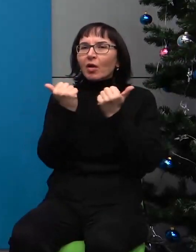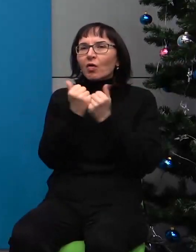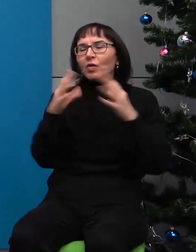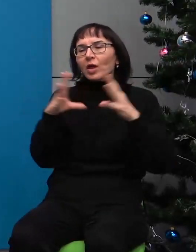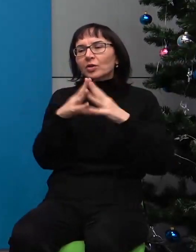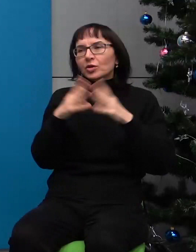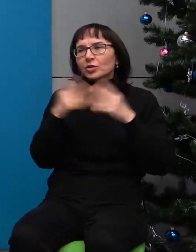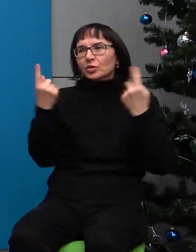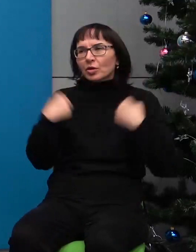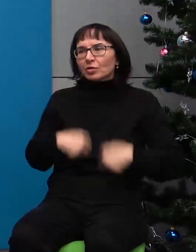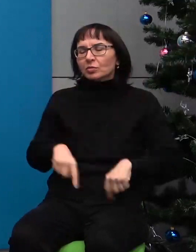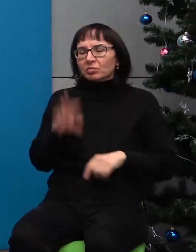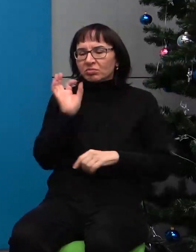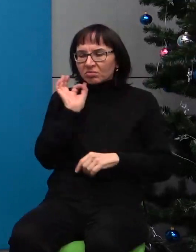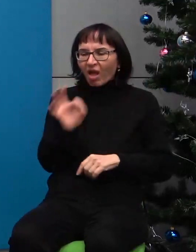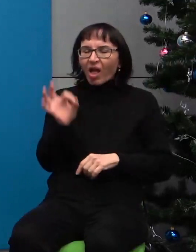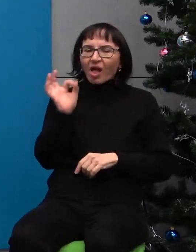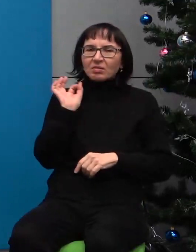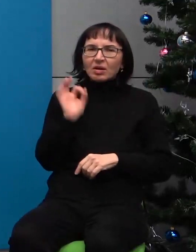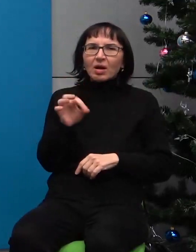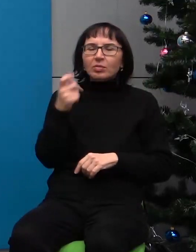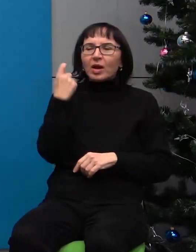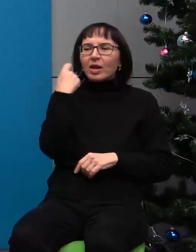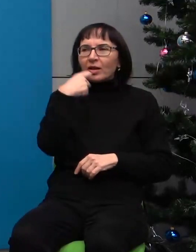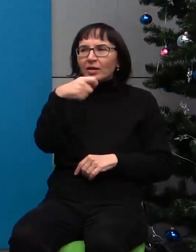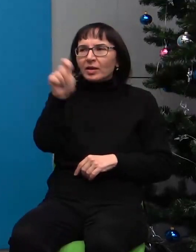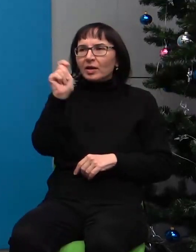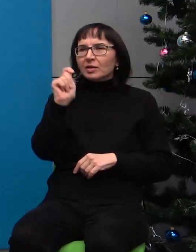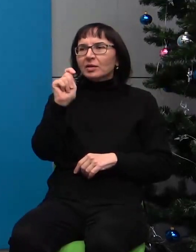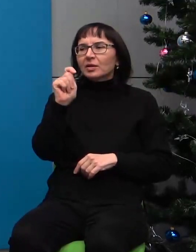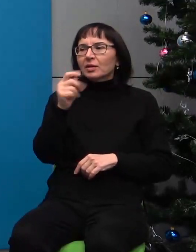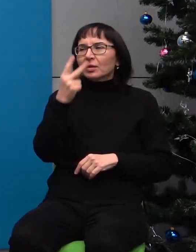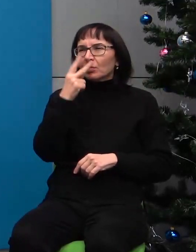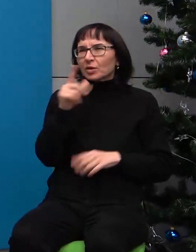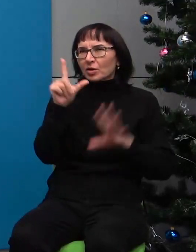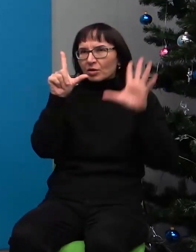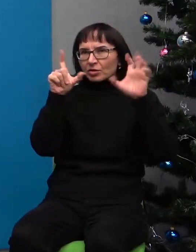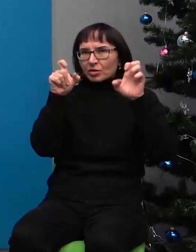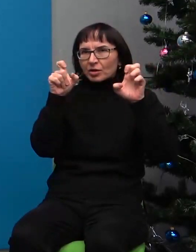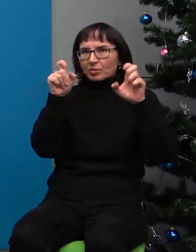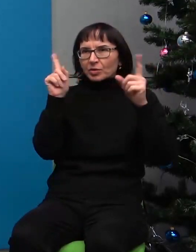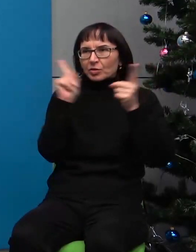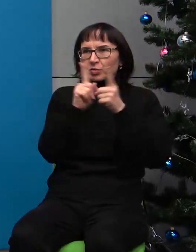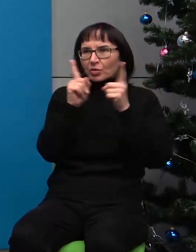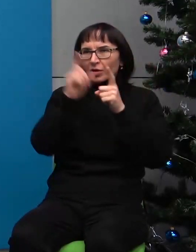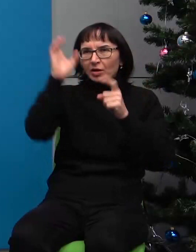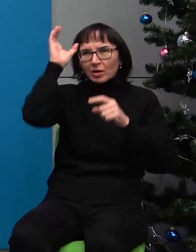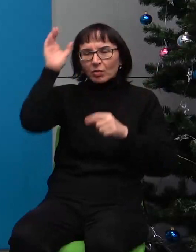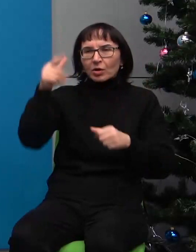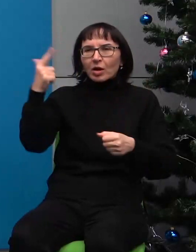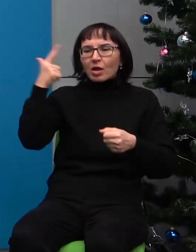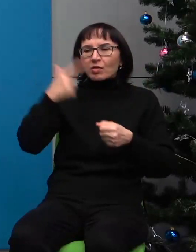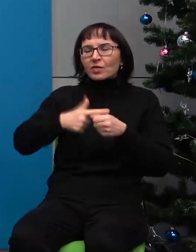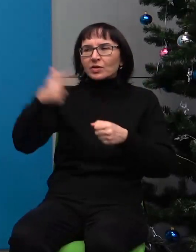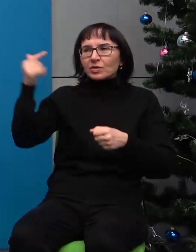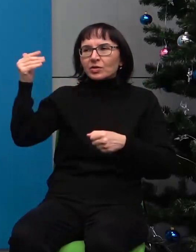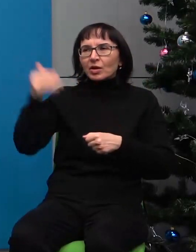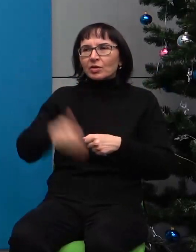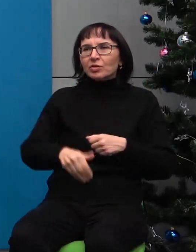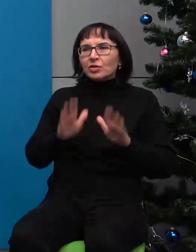I tak, dobra, tam jadę na te targi, co mnie tam. I wchodzę, patrzę w ulotka, na spotkanie autorskich, dwadzieścia tysięcy książek.